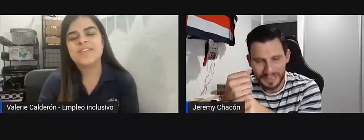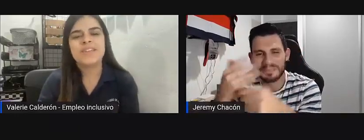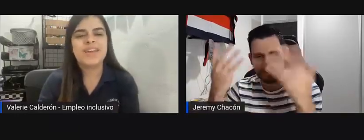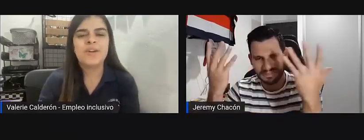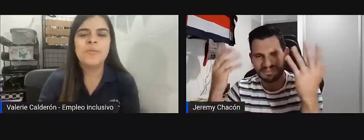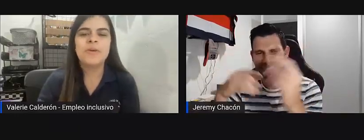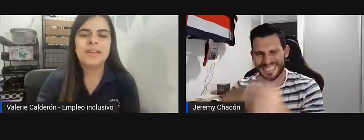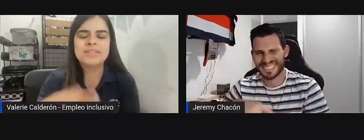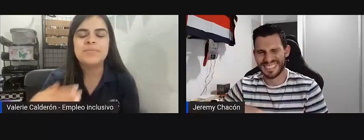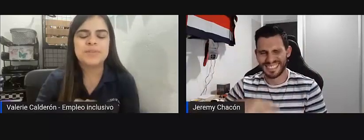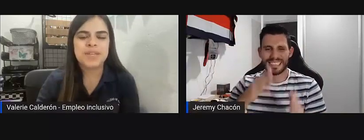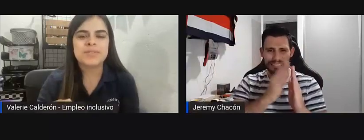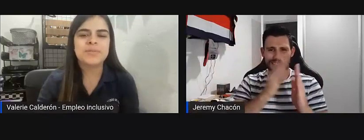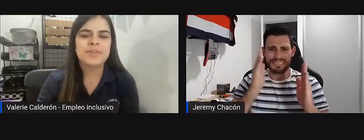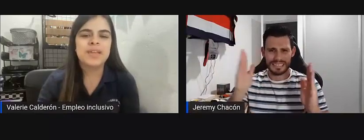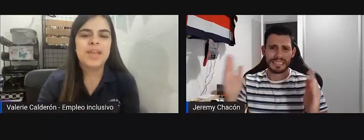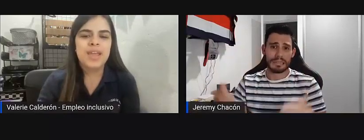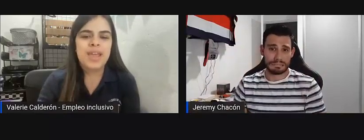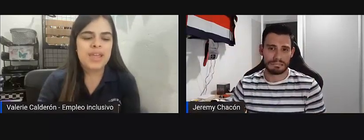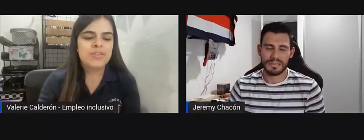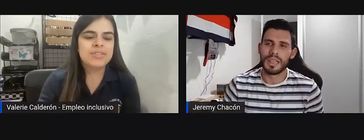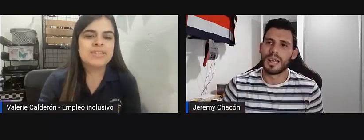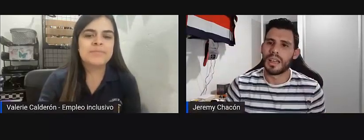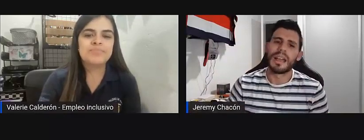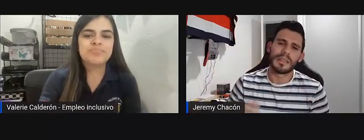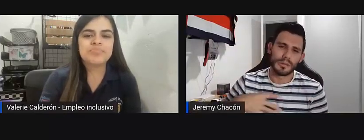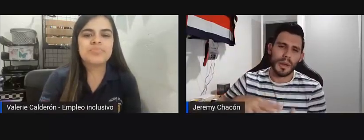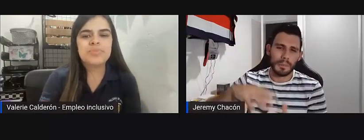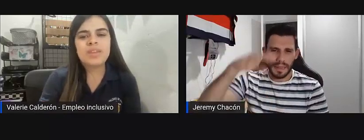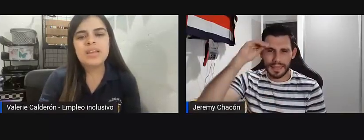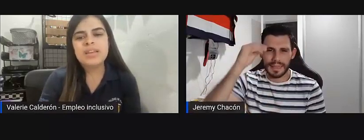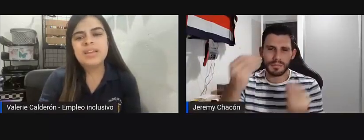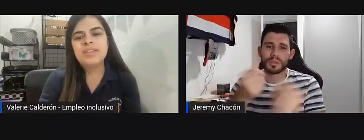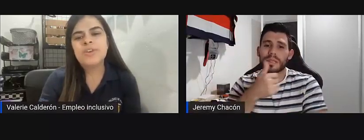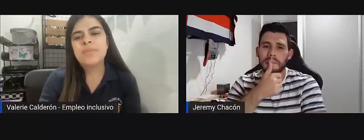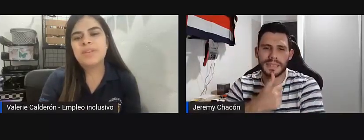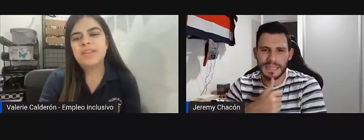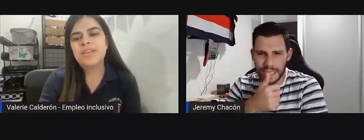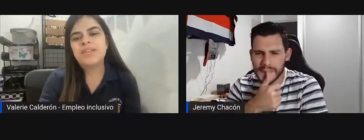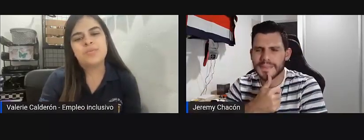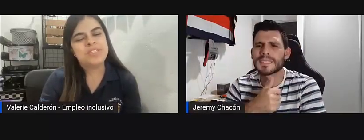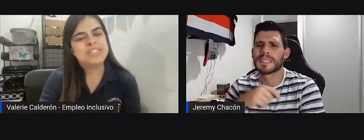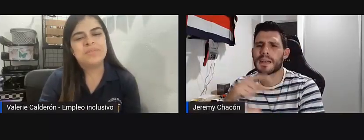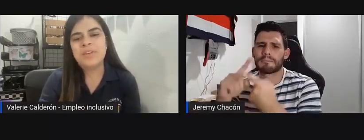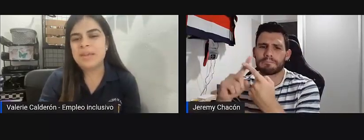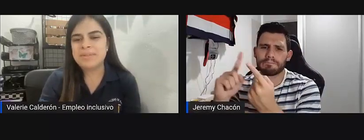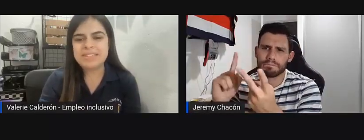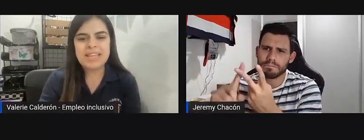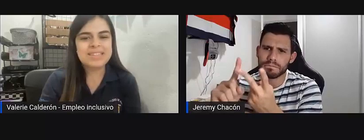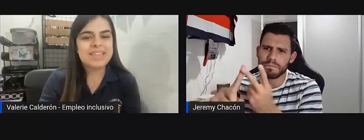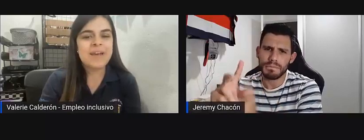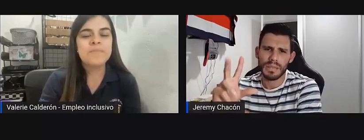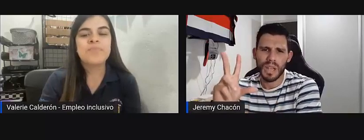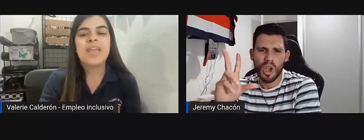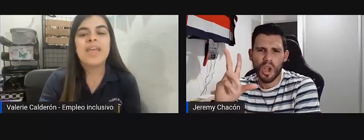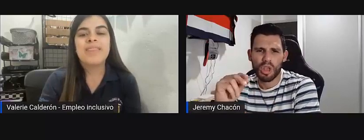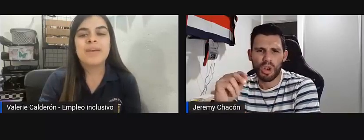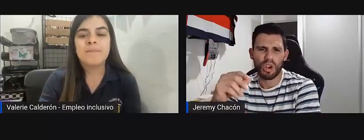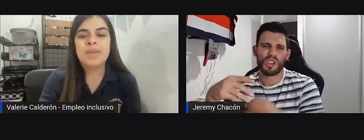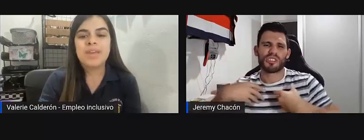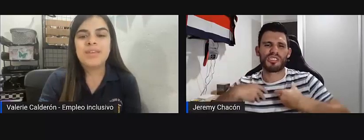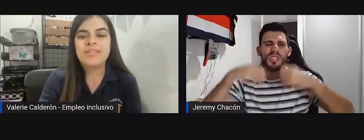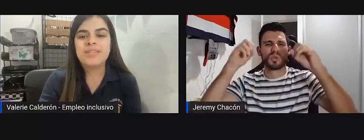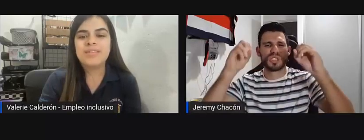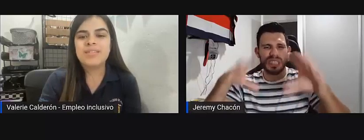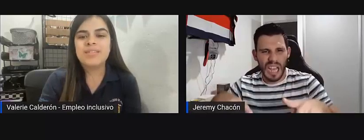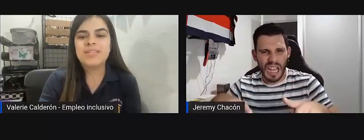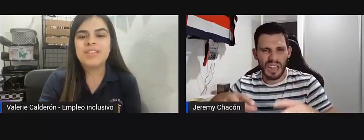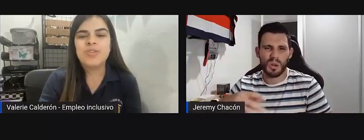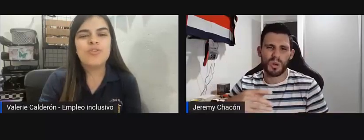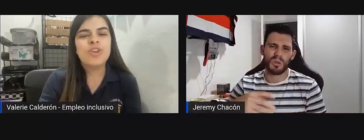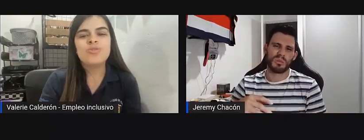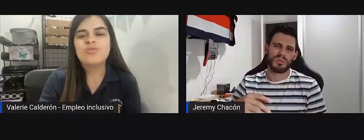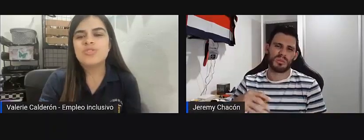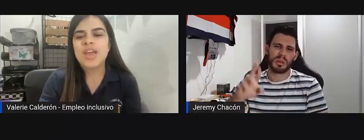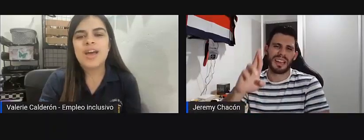verdad era como en ese proceso entonces yo aprendí muchísimo de la paciencia también de no renunciar